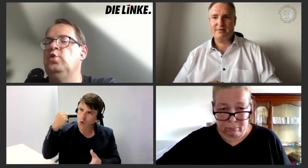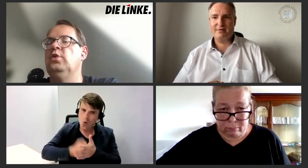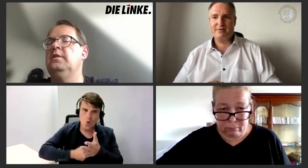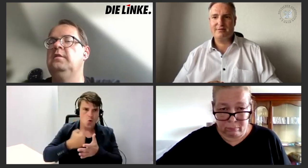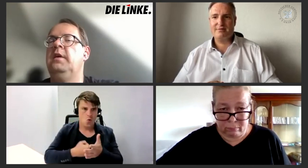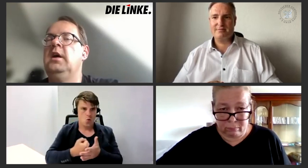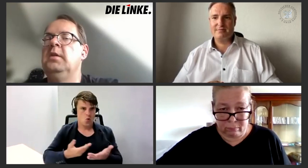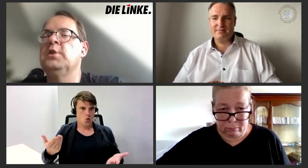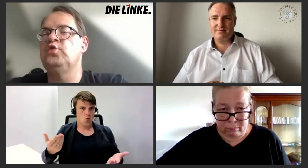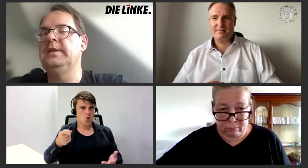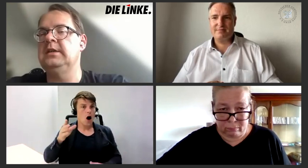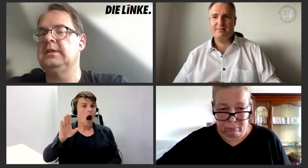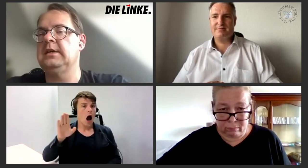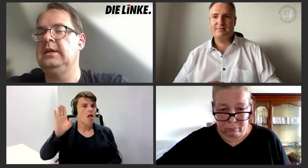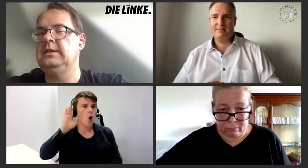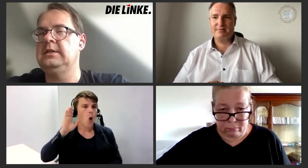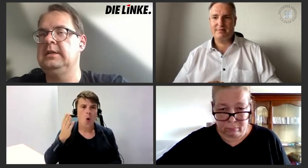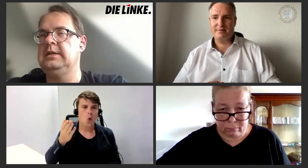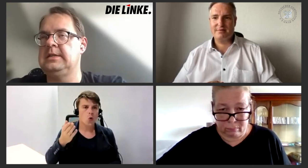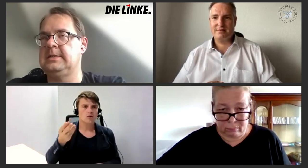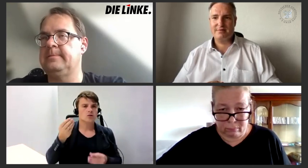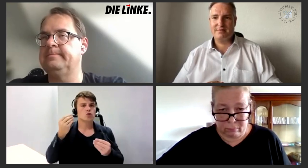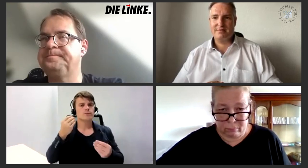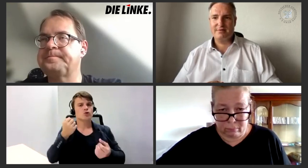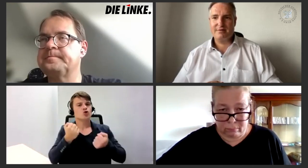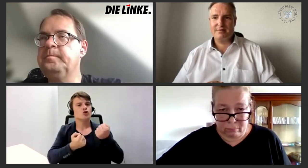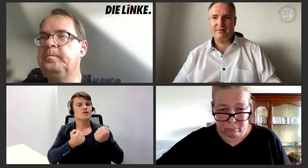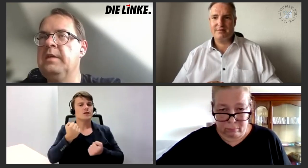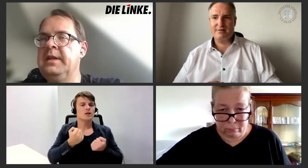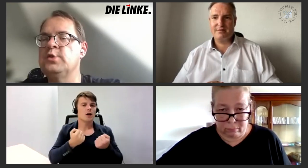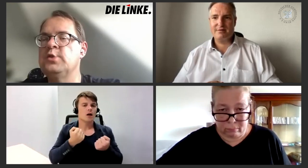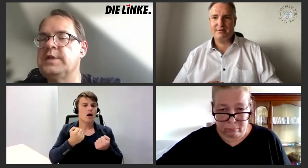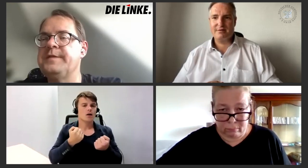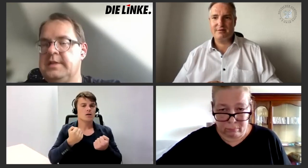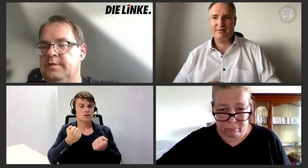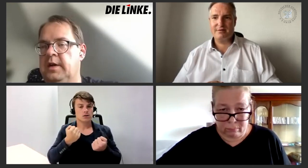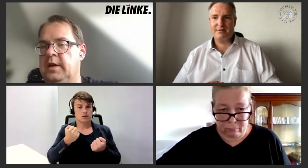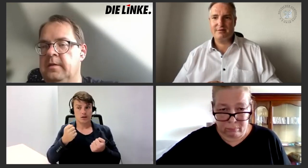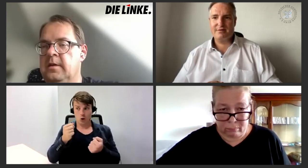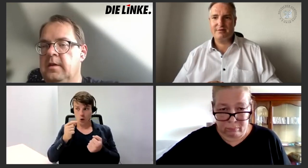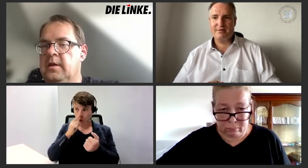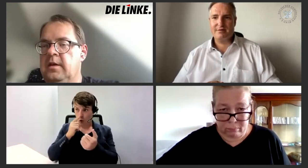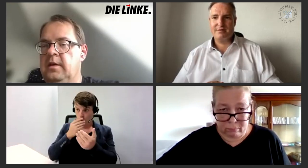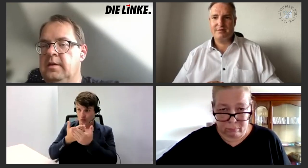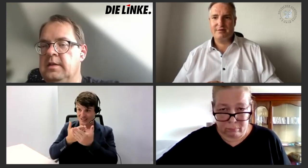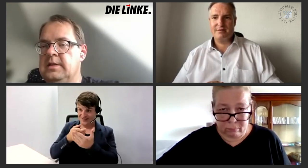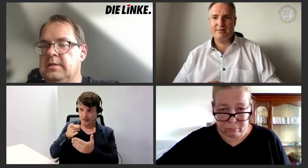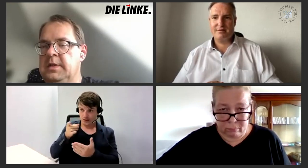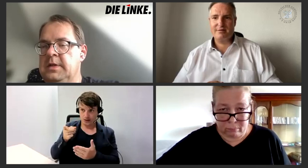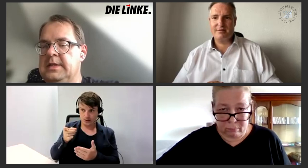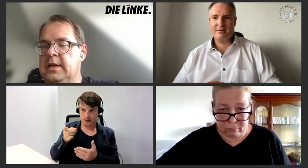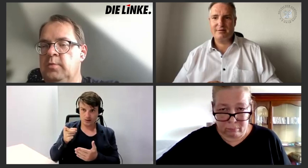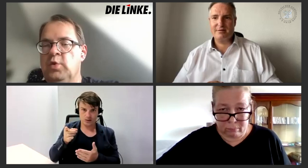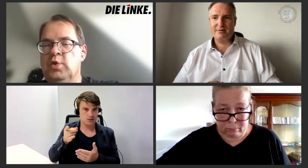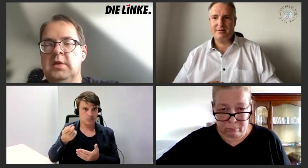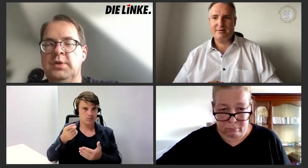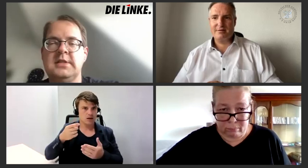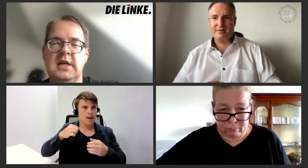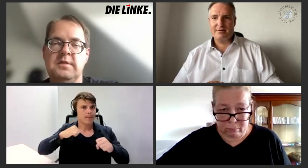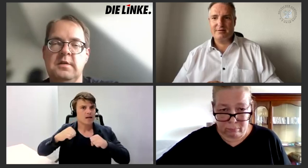Bei den Anhörungen war immer die Schwierigkeit, dass wenn die so kurzfristig waren, das Ministerium